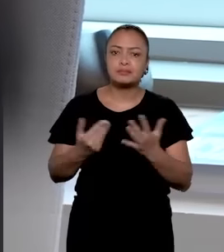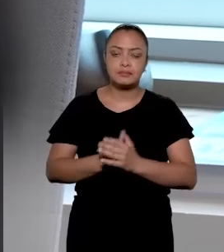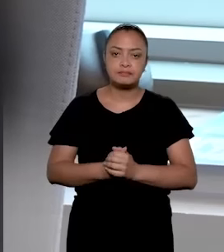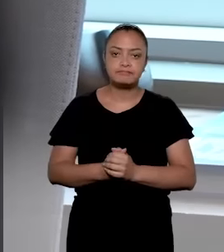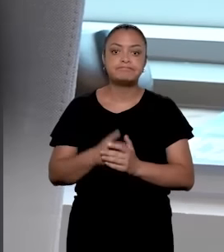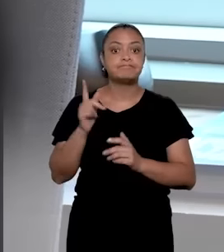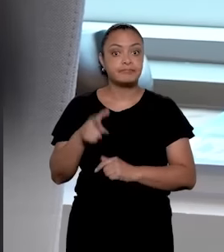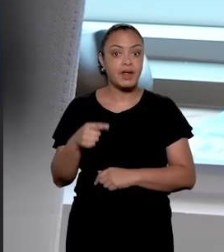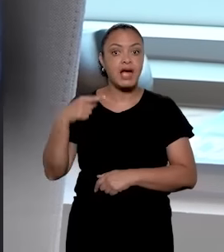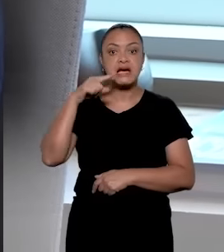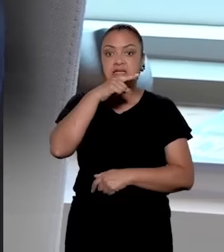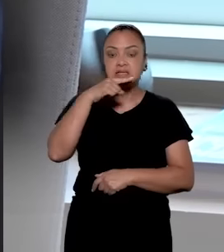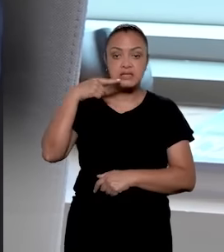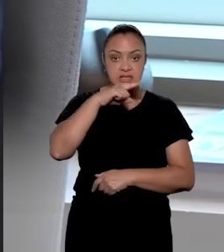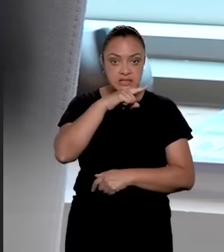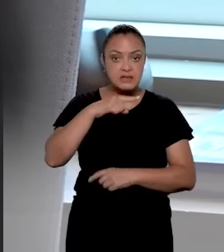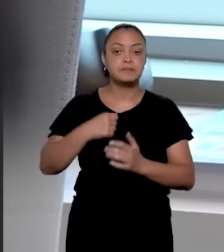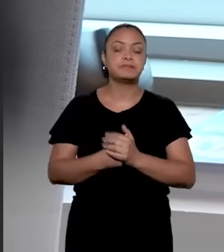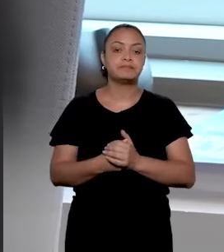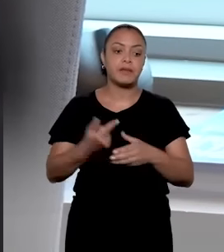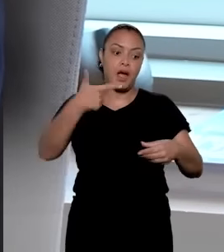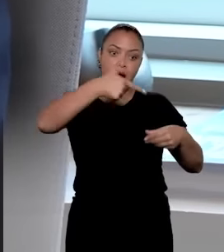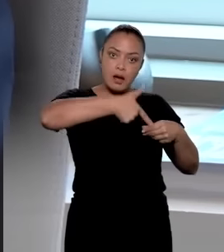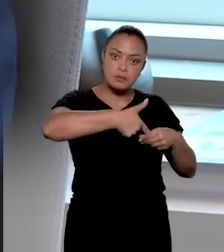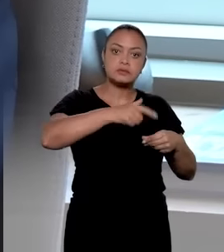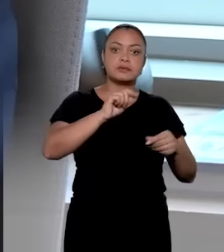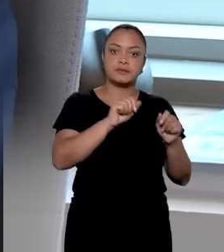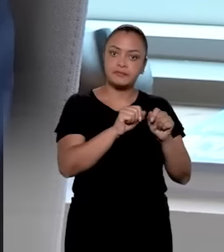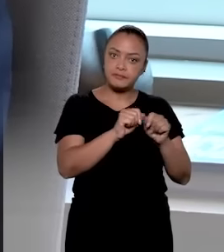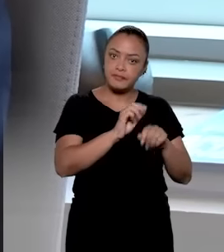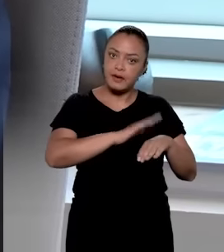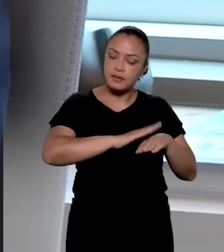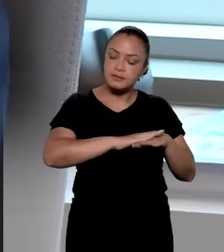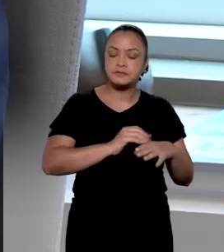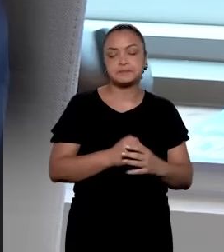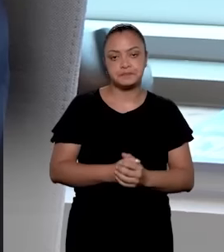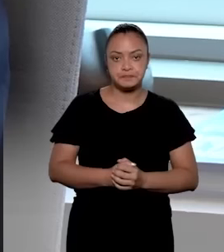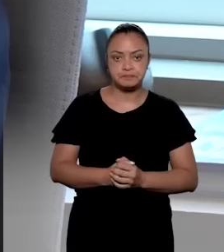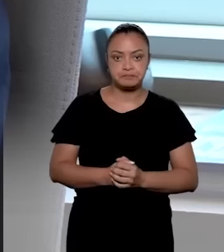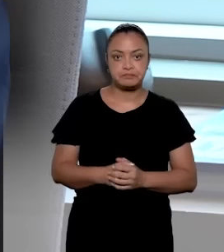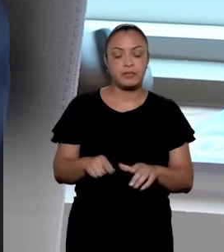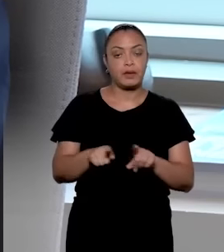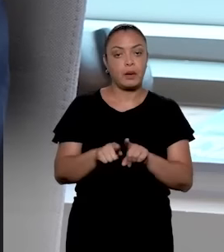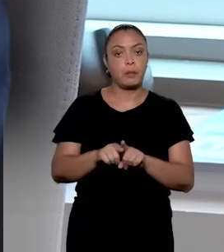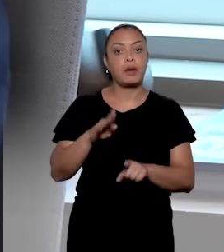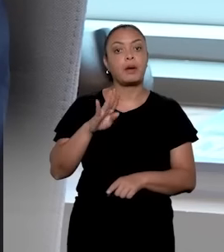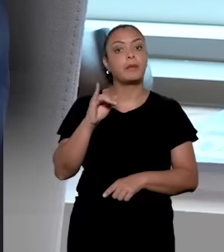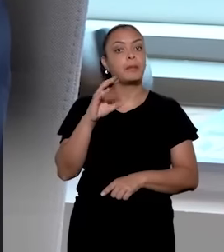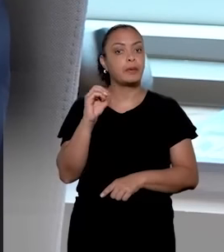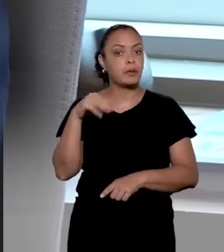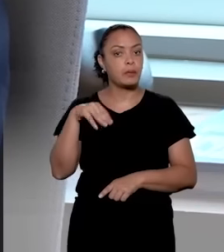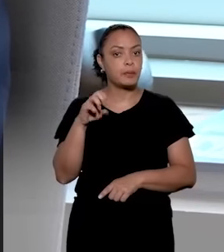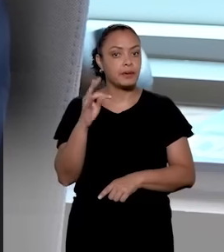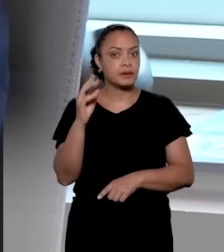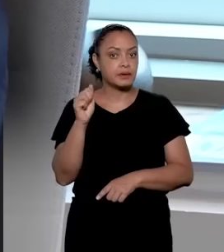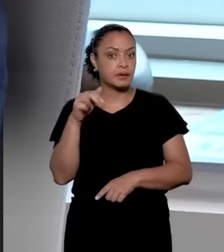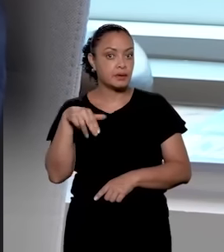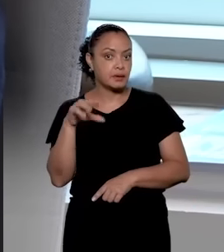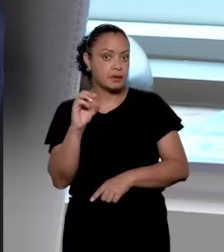É cana-de-açúcar que você faz etanol, que você faz hoje biometano, dejetos animais